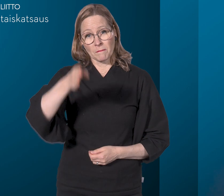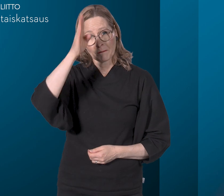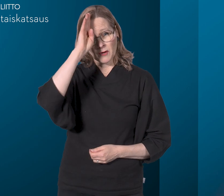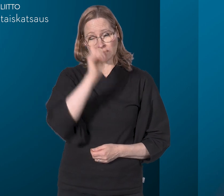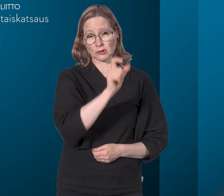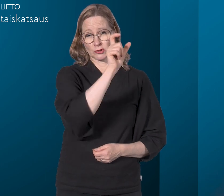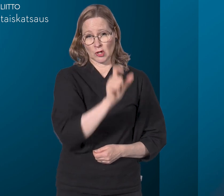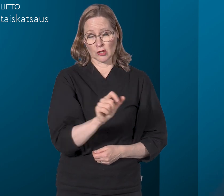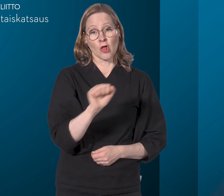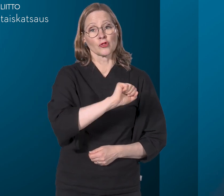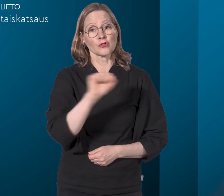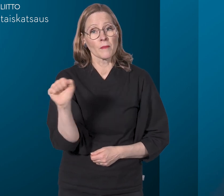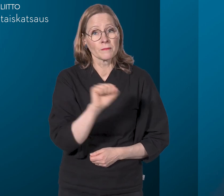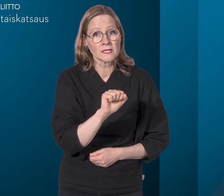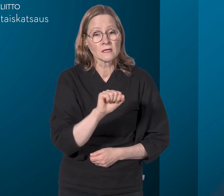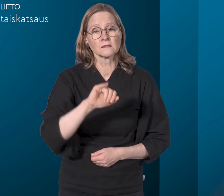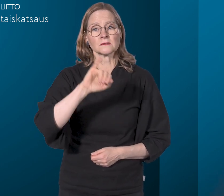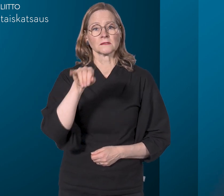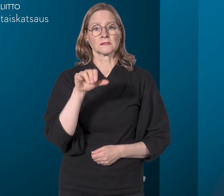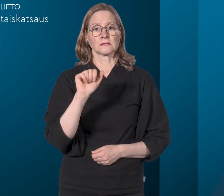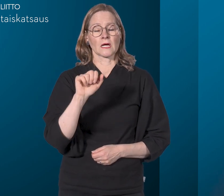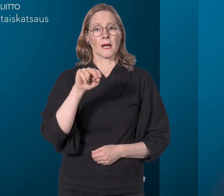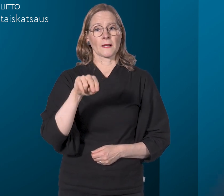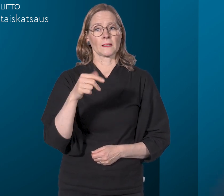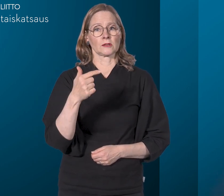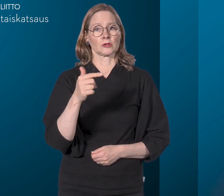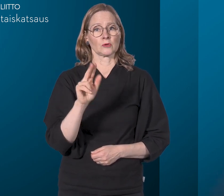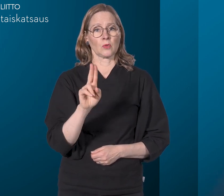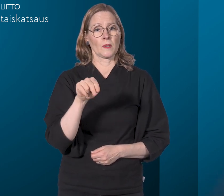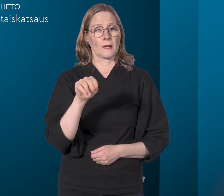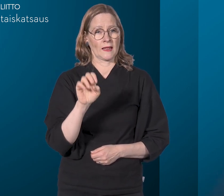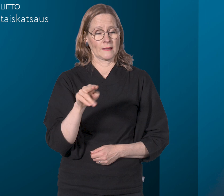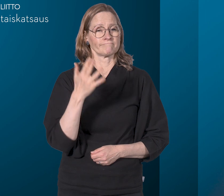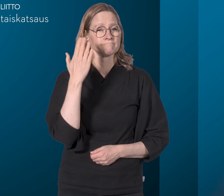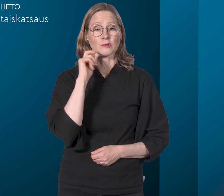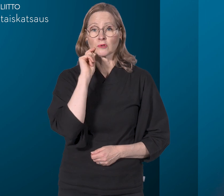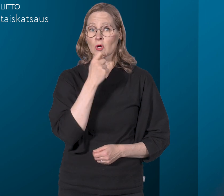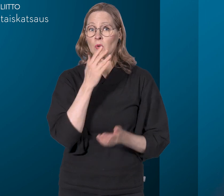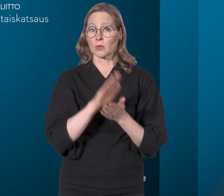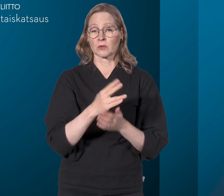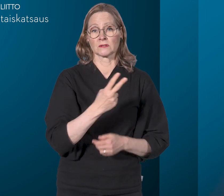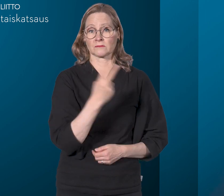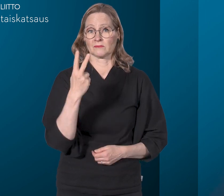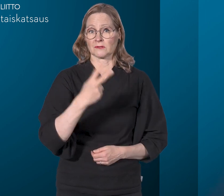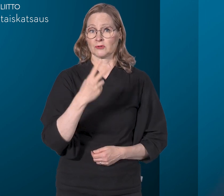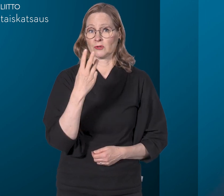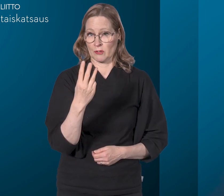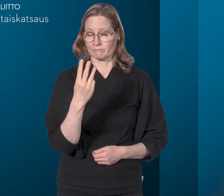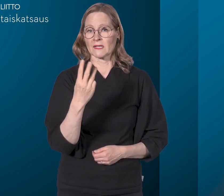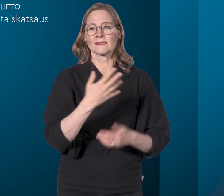Professori Tommi Jantunen nosti joulukuussa 2023 -